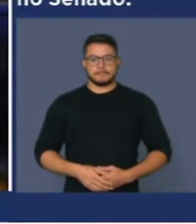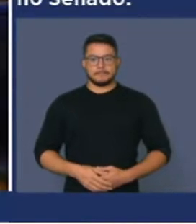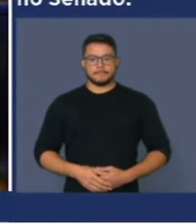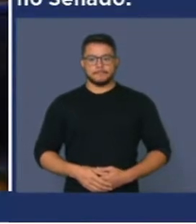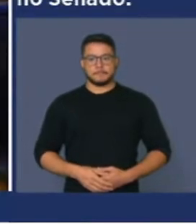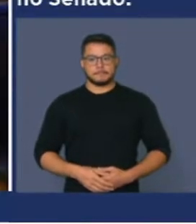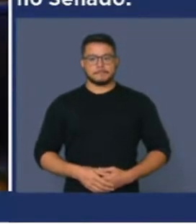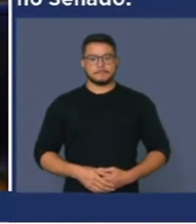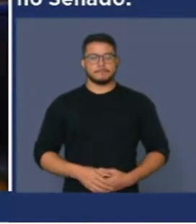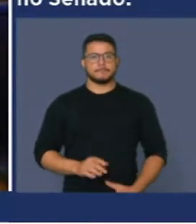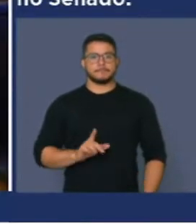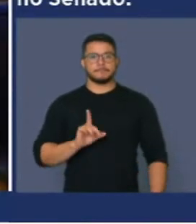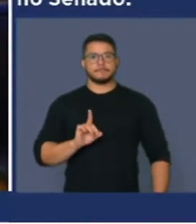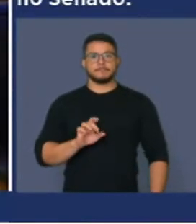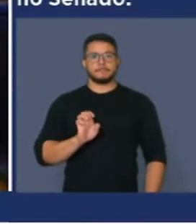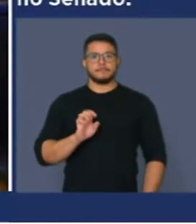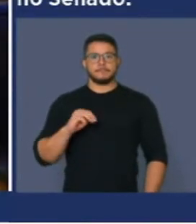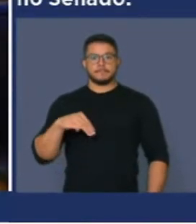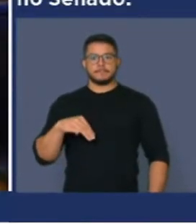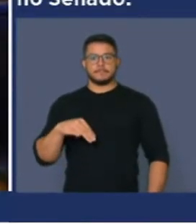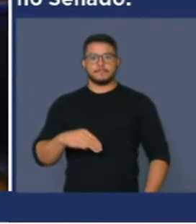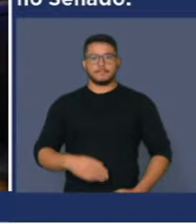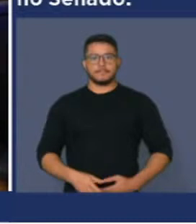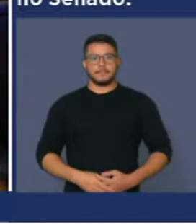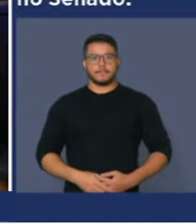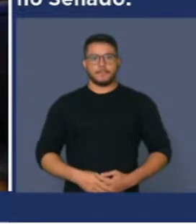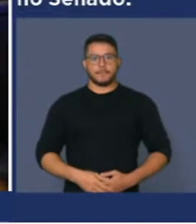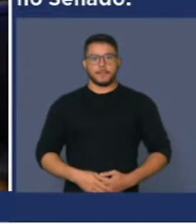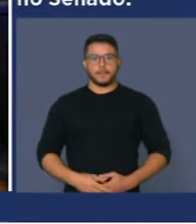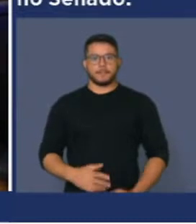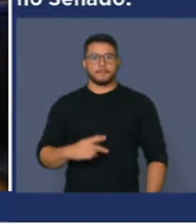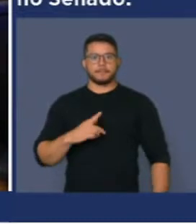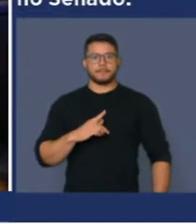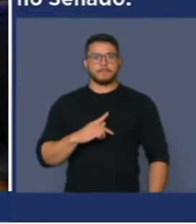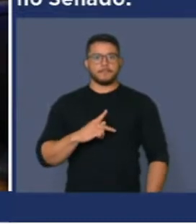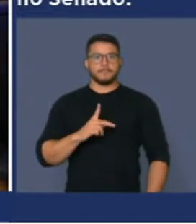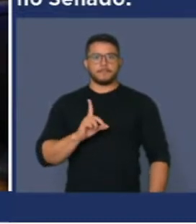TEXTO QUE VEIO DO SENADO. DEM, PDT. [DEPUTADO]: SENHOR